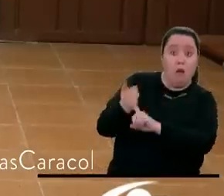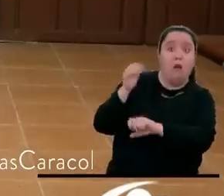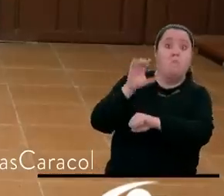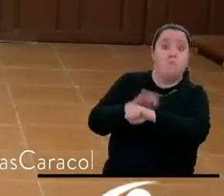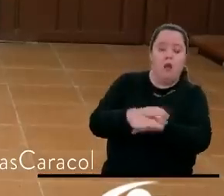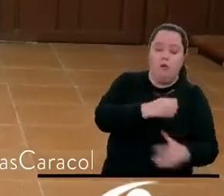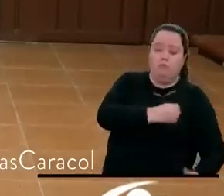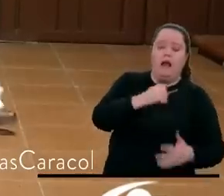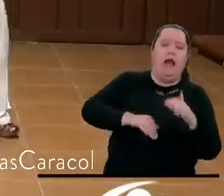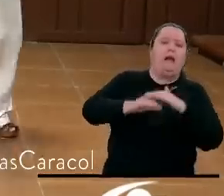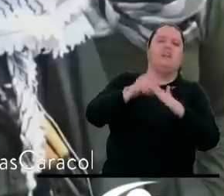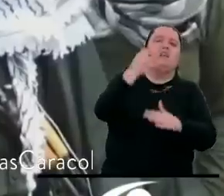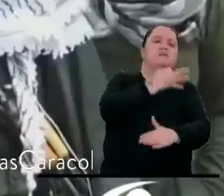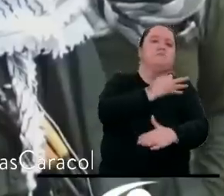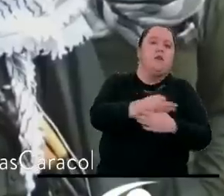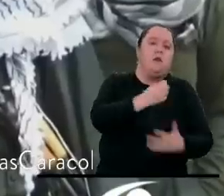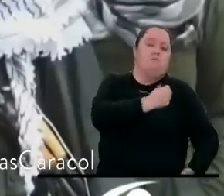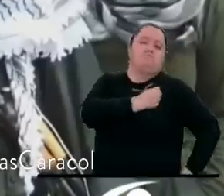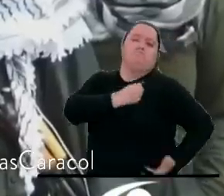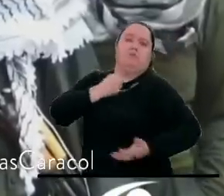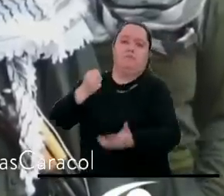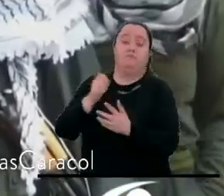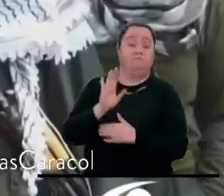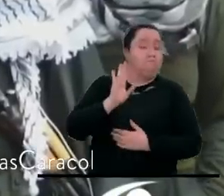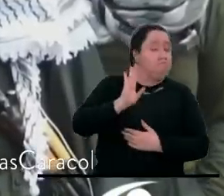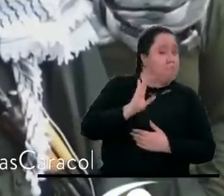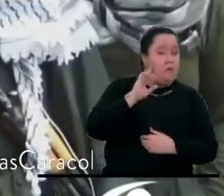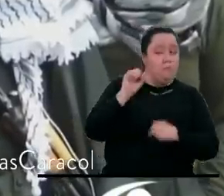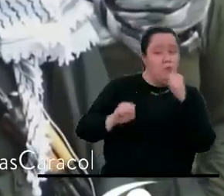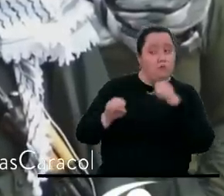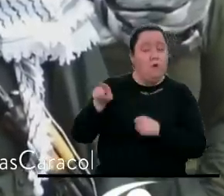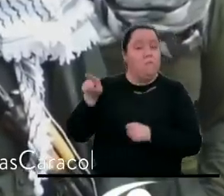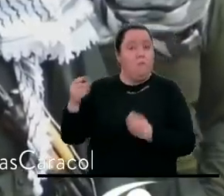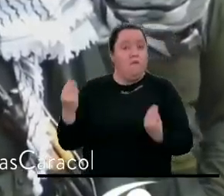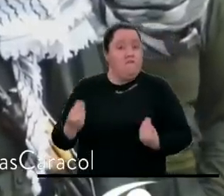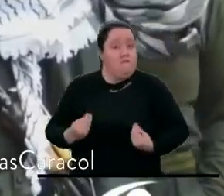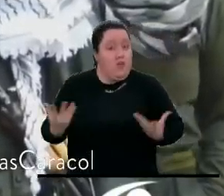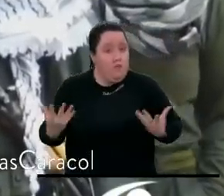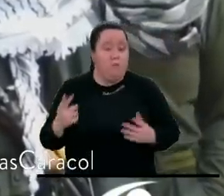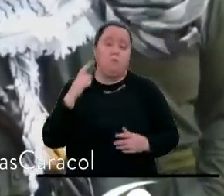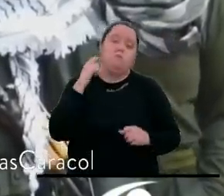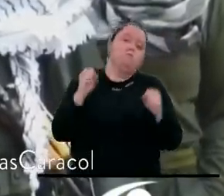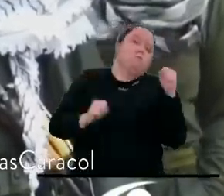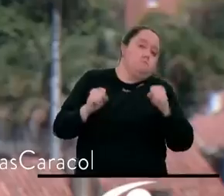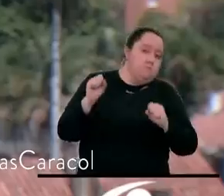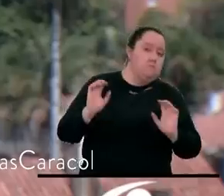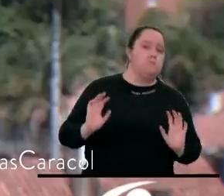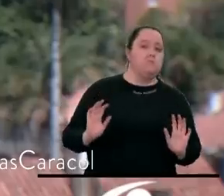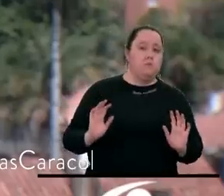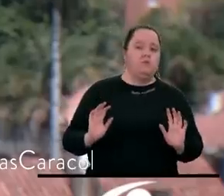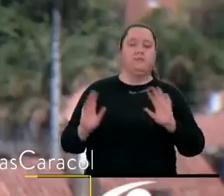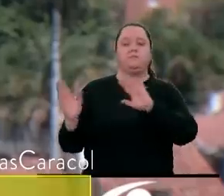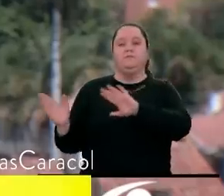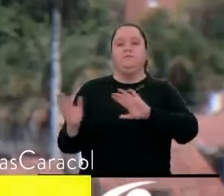Mendoza, un guerrillero de vieja data por el que las autoridades ofrecen recompensa de hasta